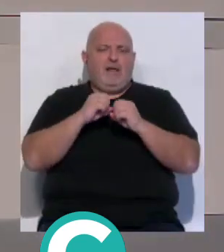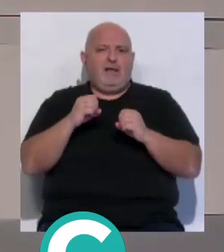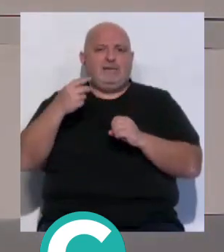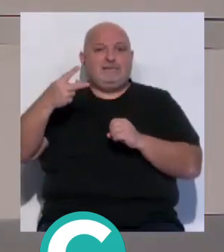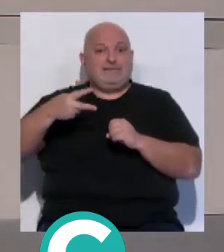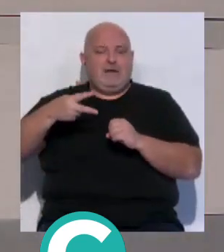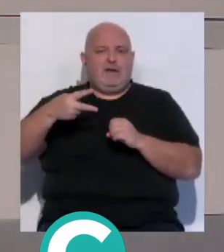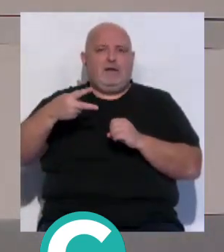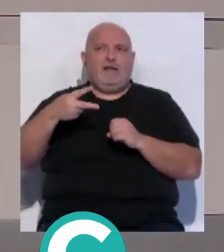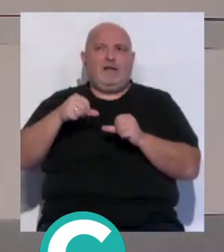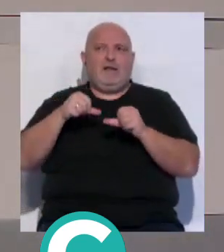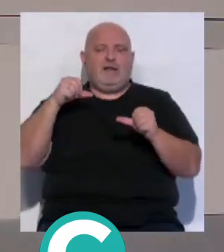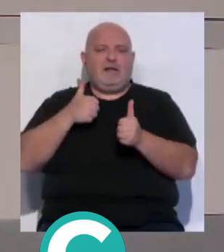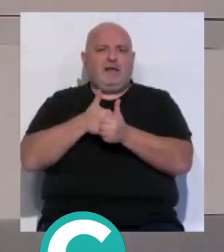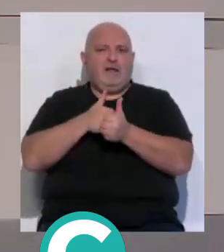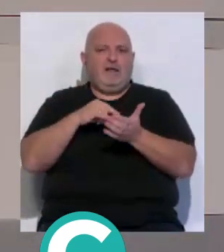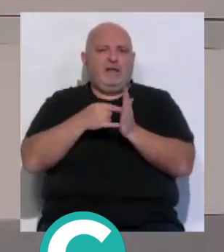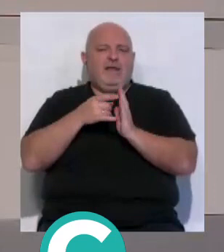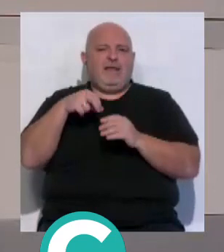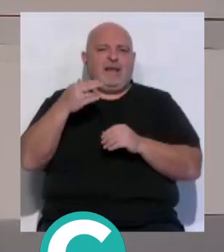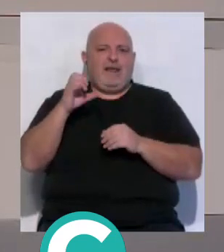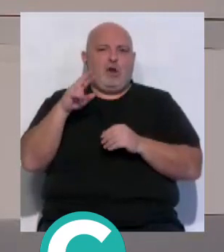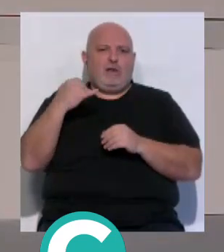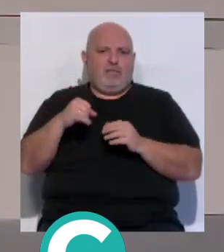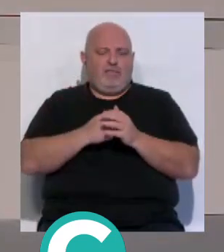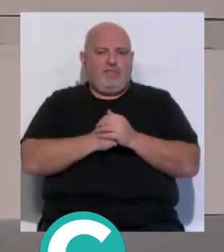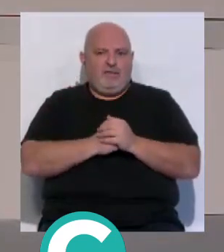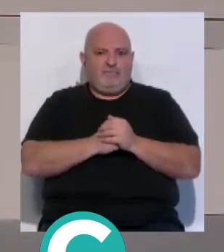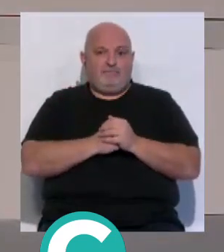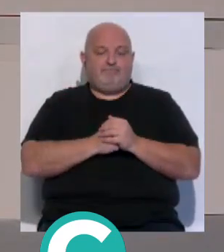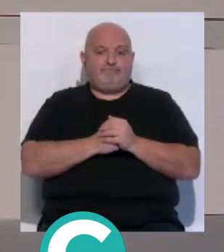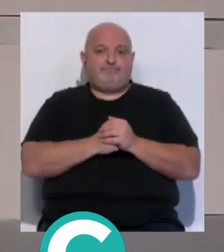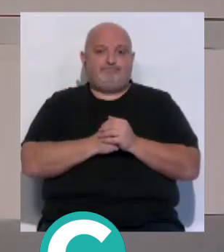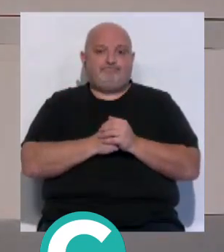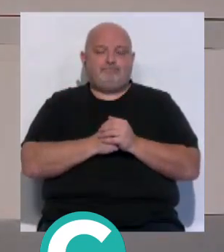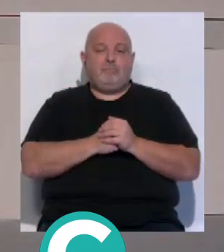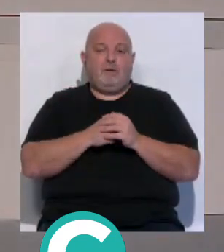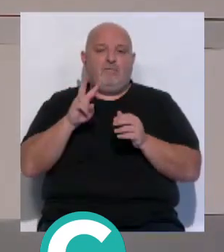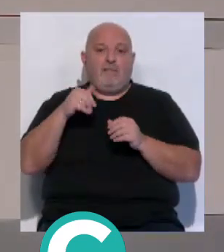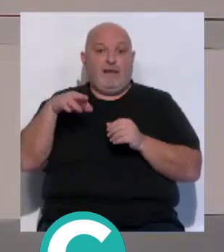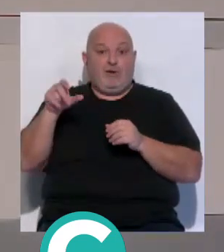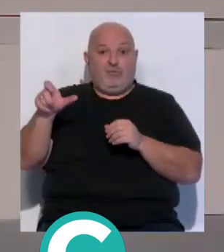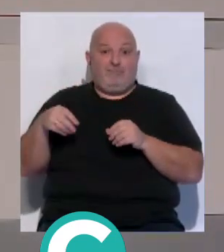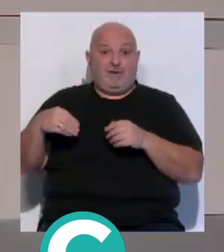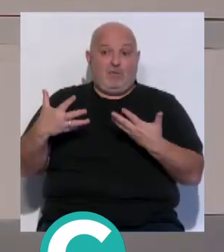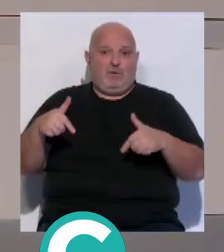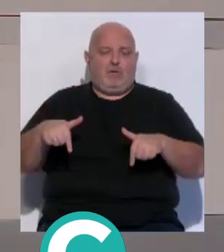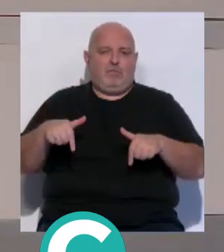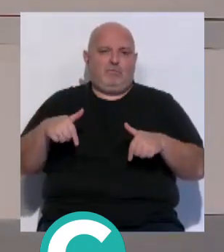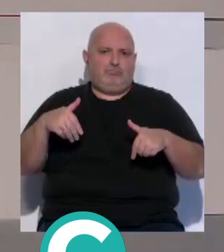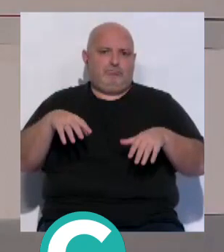división el que estaba en la secretaría técnica era Enrique Ortiz y vizcaíno como mandatario y